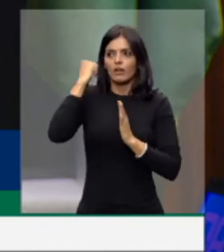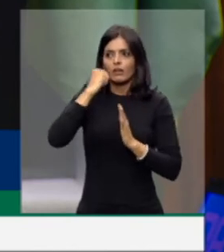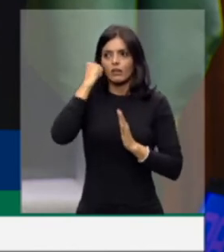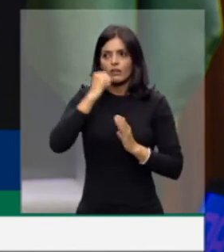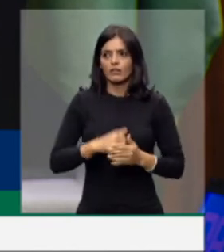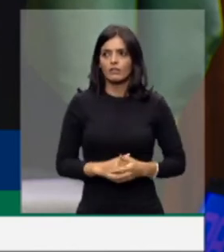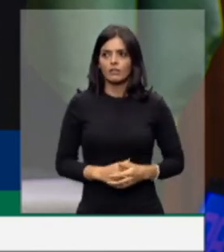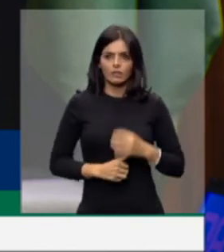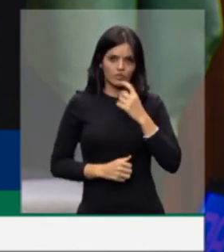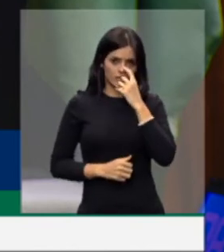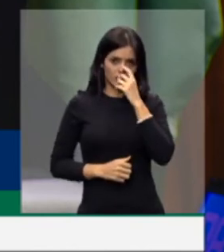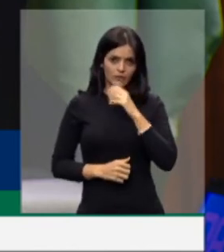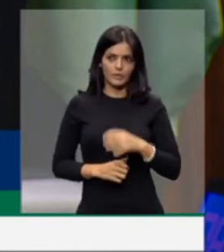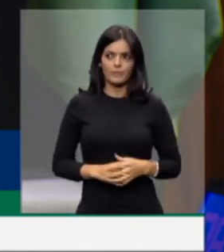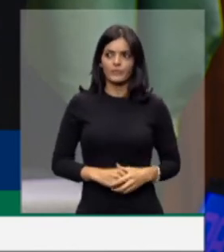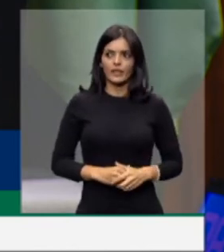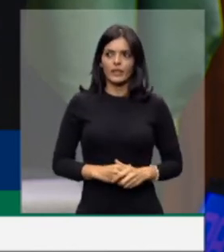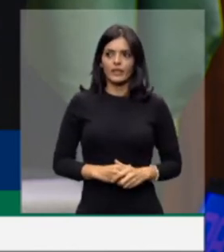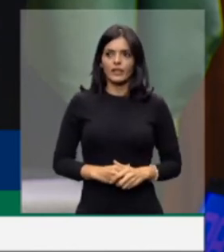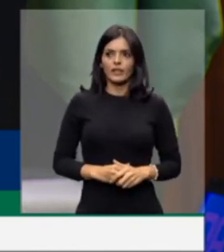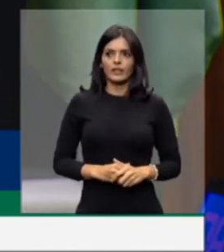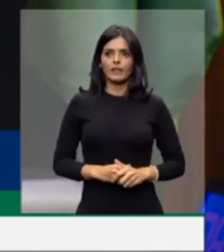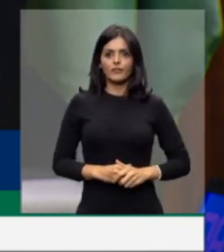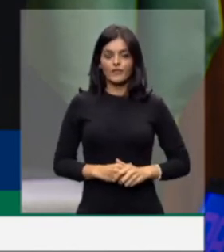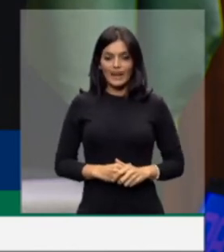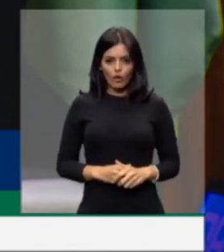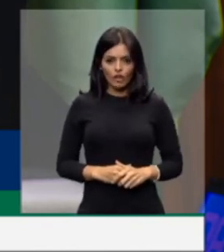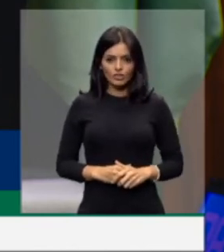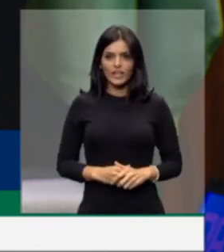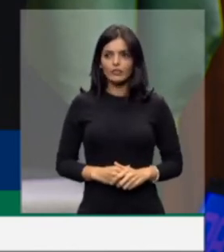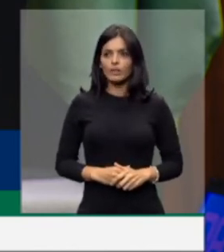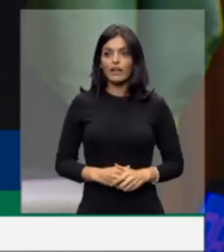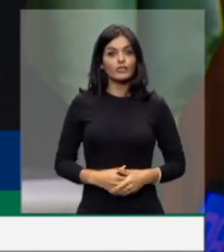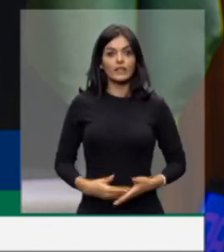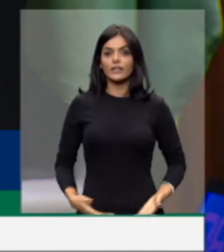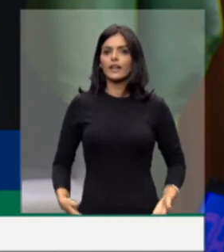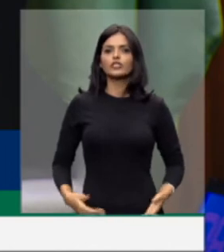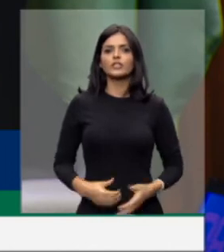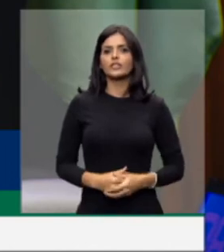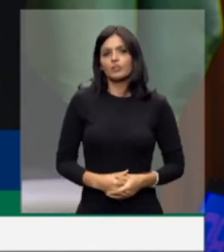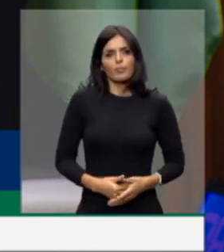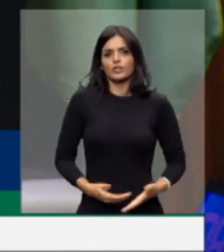DEPUTADOS E DO RELATÓRIO DA DEPUTADA DORINHA, QUE O SENADO REPRODUZIU NA ÍNTEGRA O RELATÓRIO DA DEPUTADA